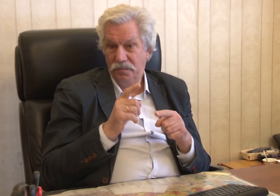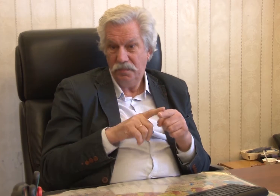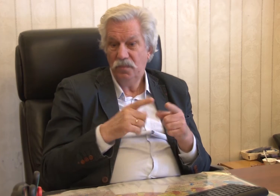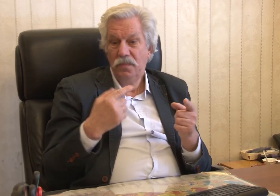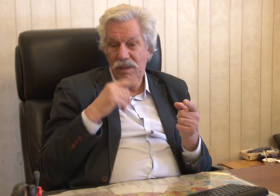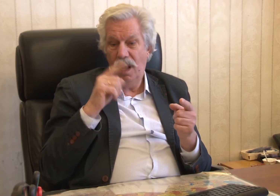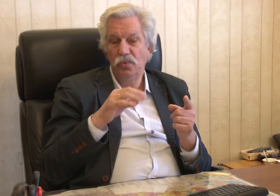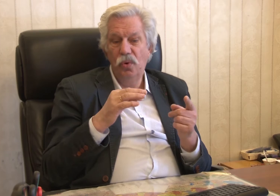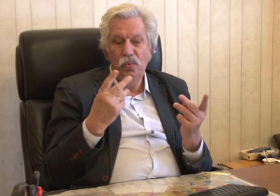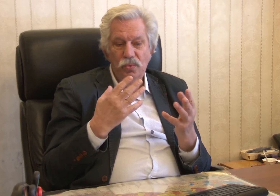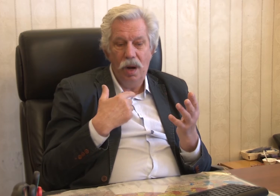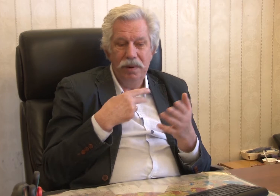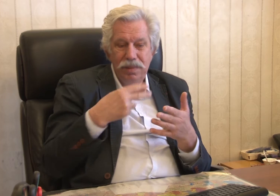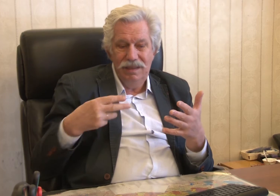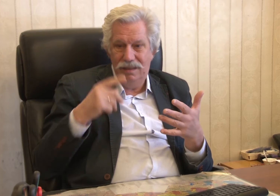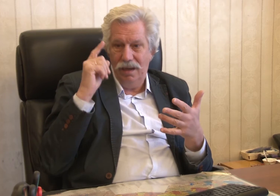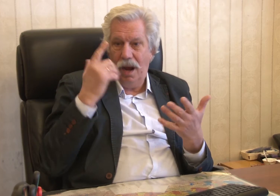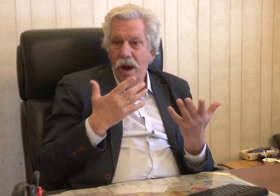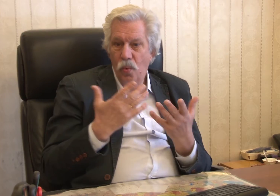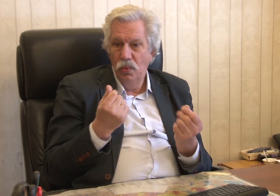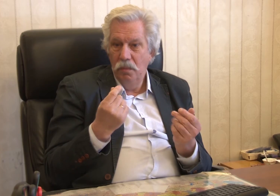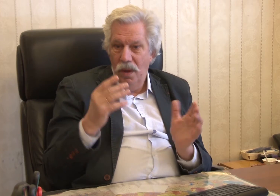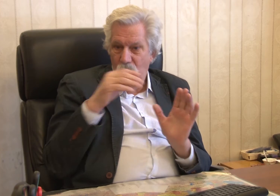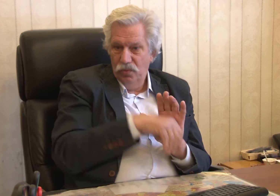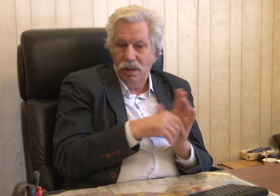поэтому мы подсчитываем приблизительные данные, чтобы включить в смету, к примеру,